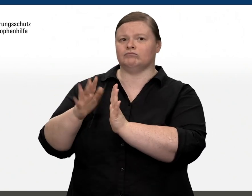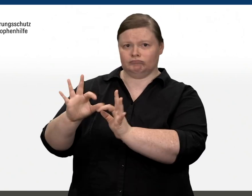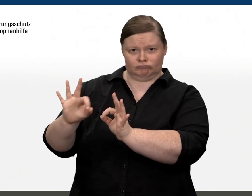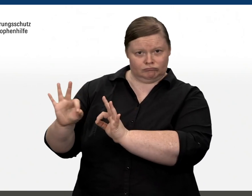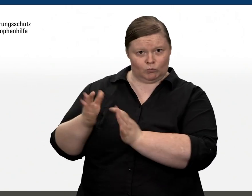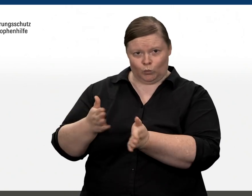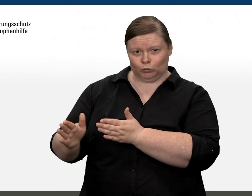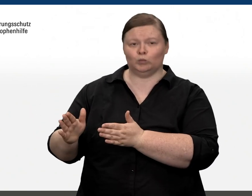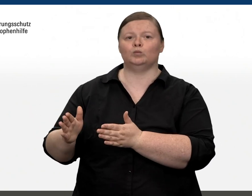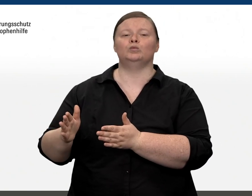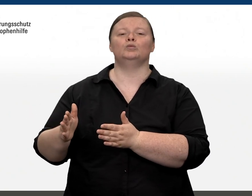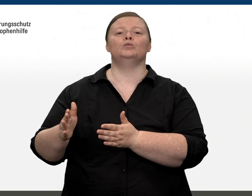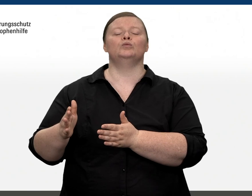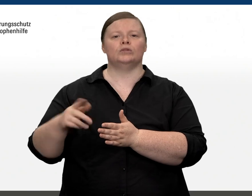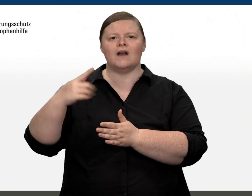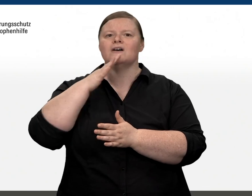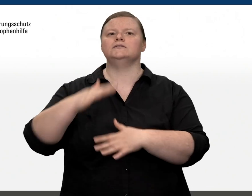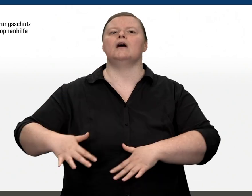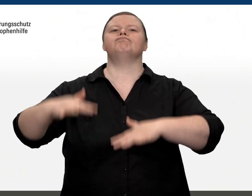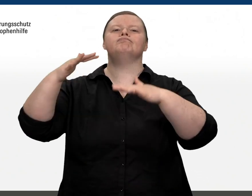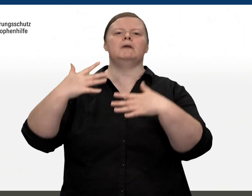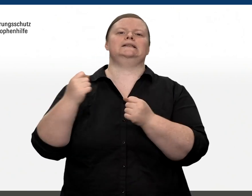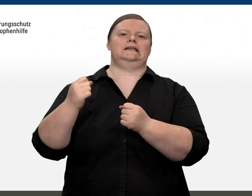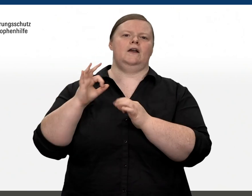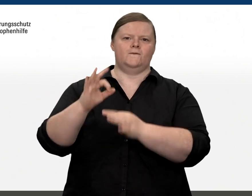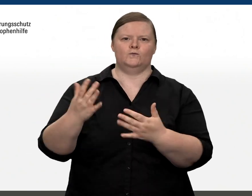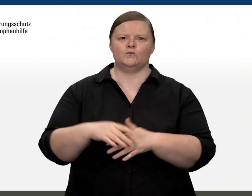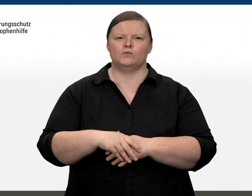das Wasser gestiegen ist.